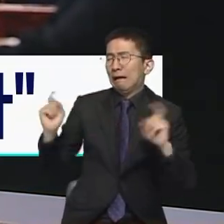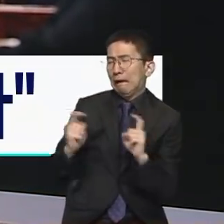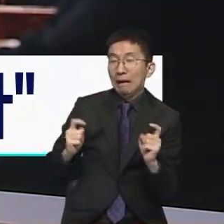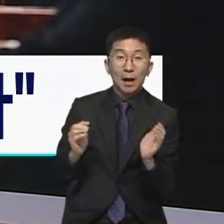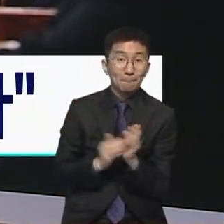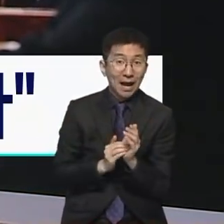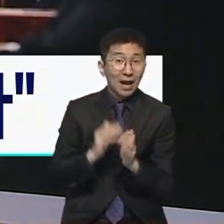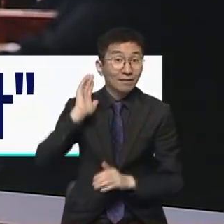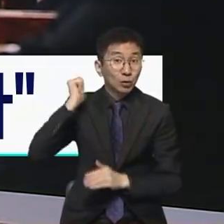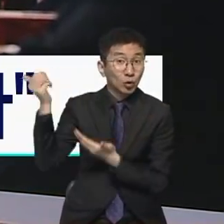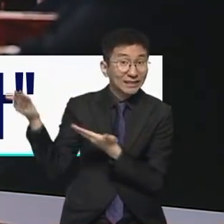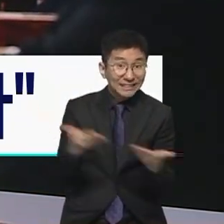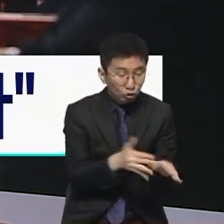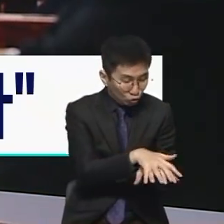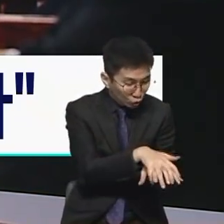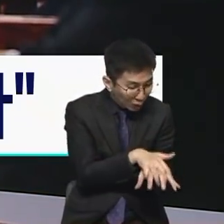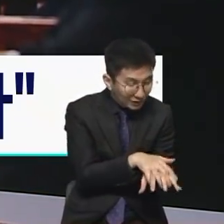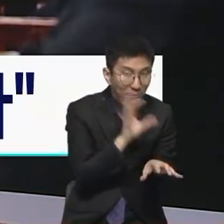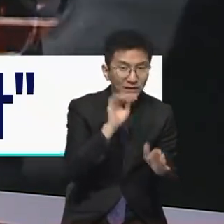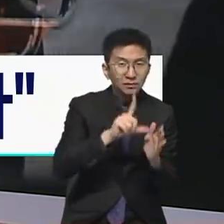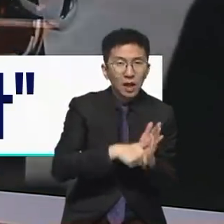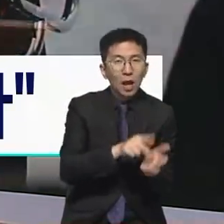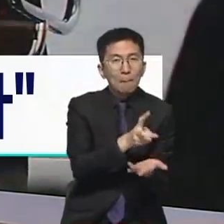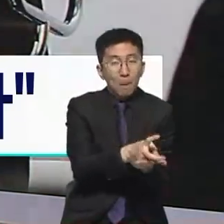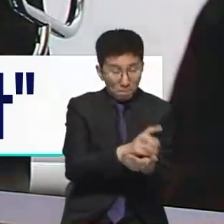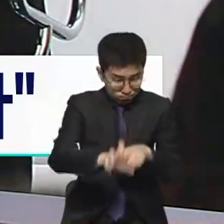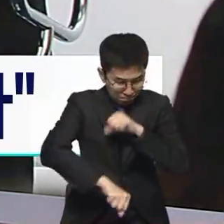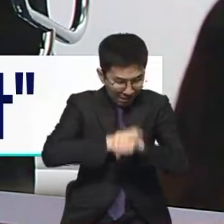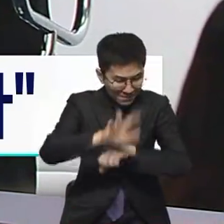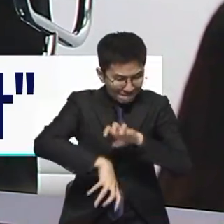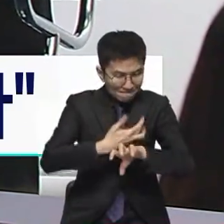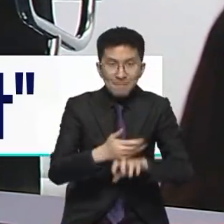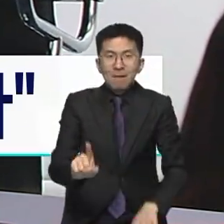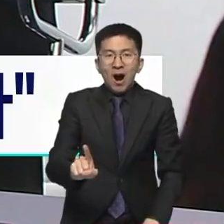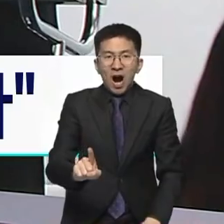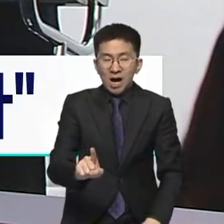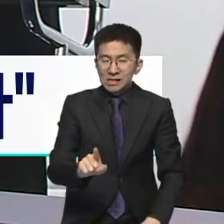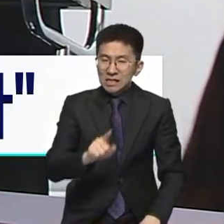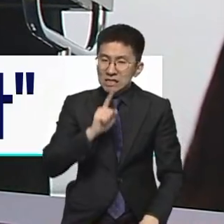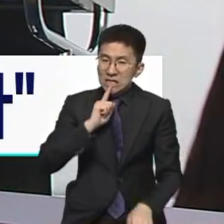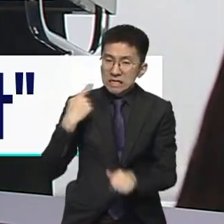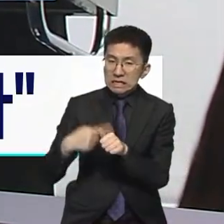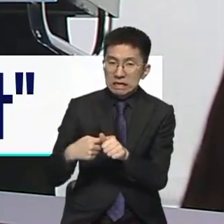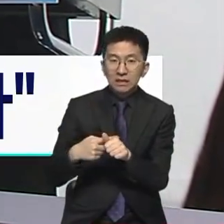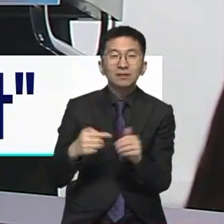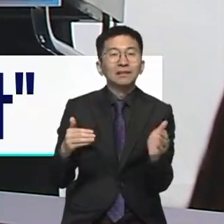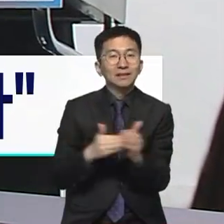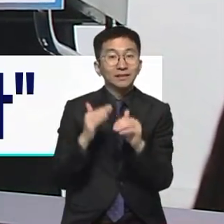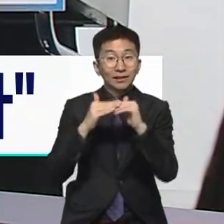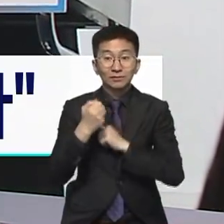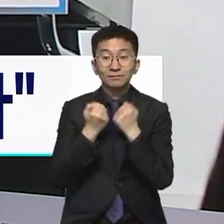대통령직 인수위원회도 입법 쿠데타라는 입장을 내고 이 논쟁에 뛰어들었습니다. 이어서 한세현 기자입니다.